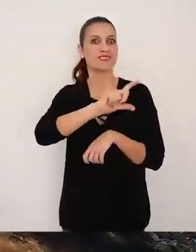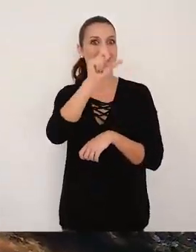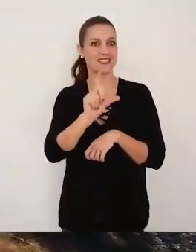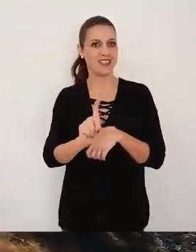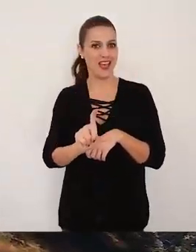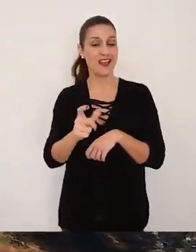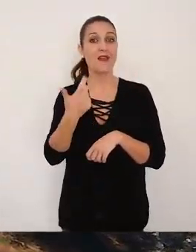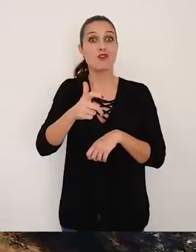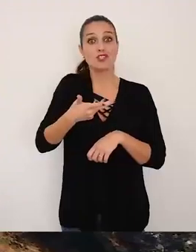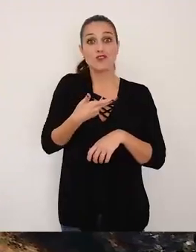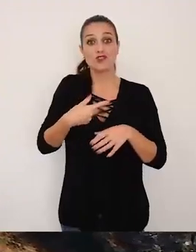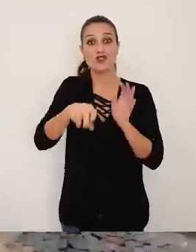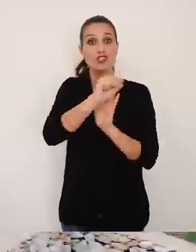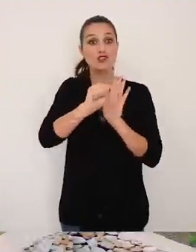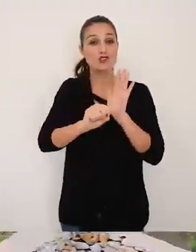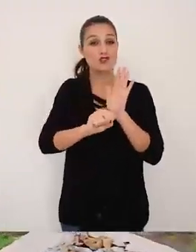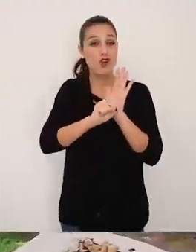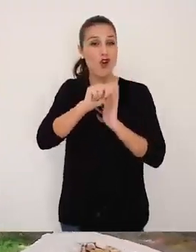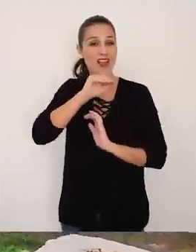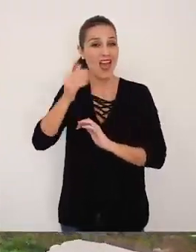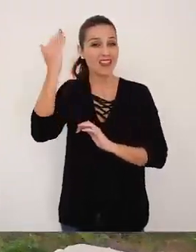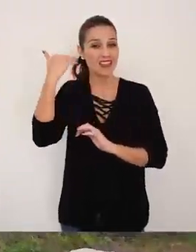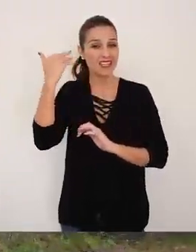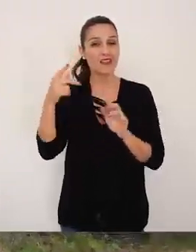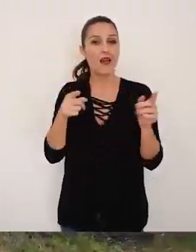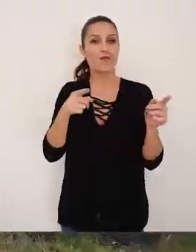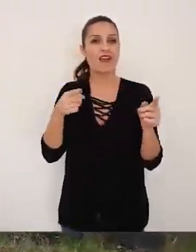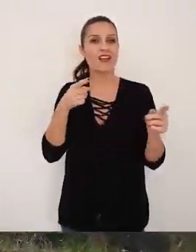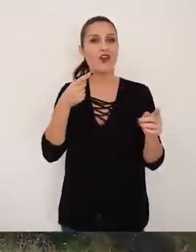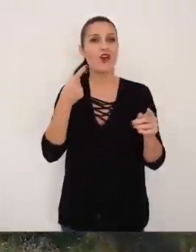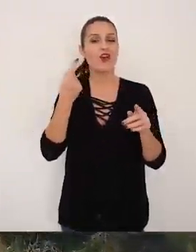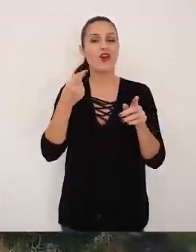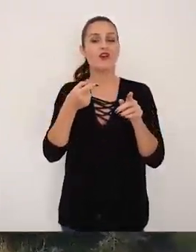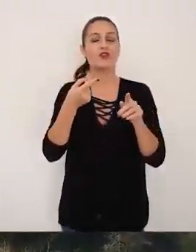Esso è riconducibile all’età dei metalli ed è individuabile nella copiosa presenza